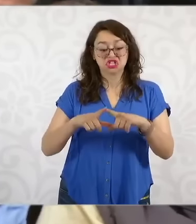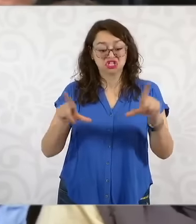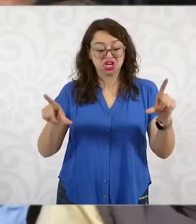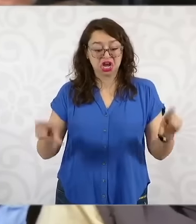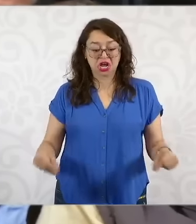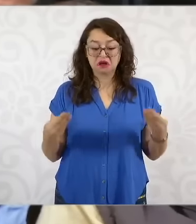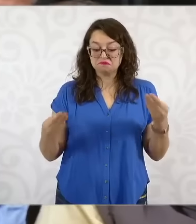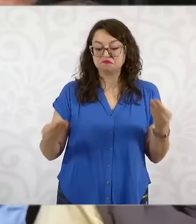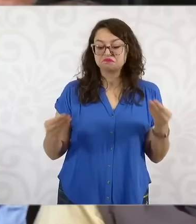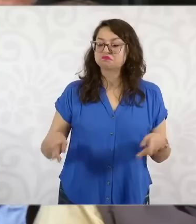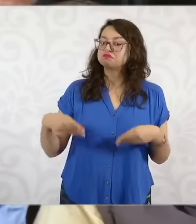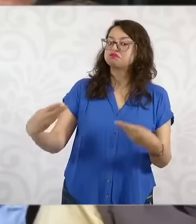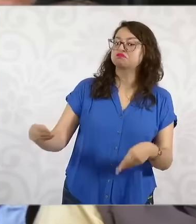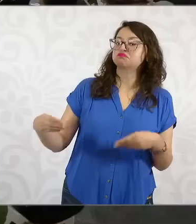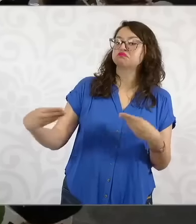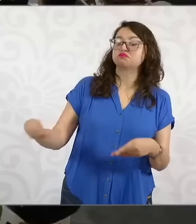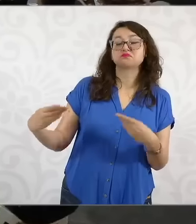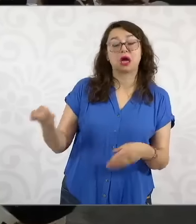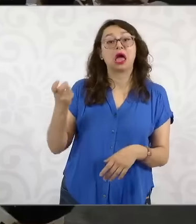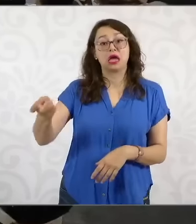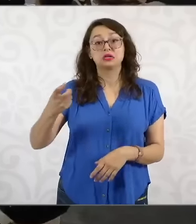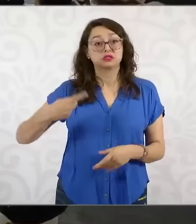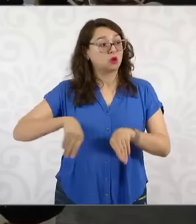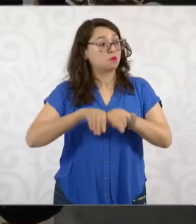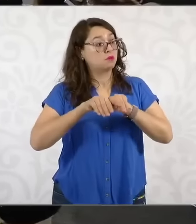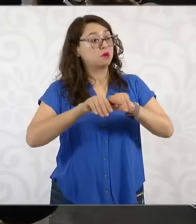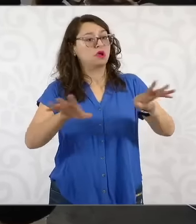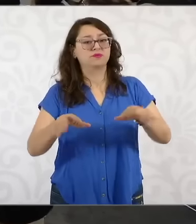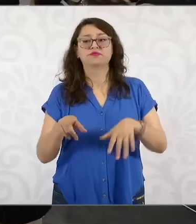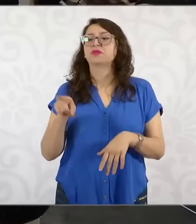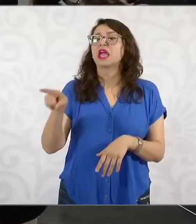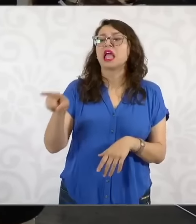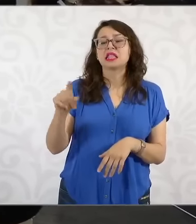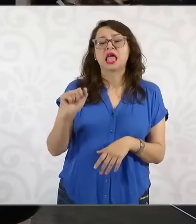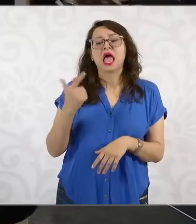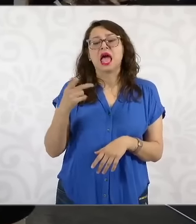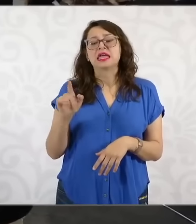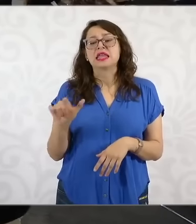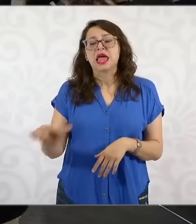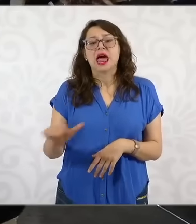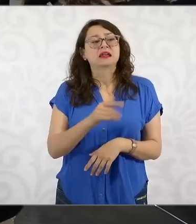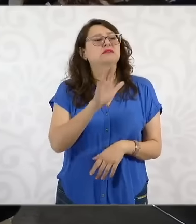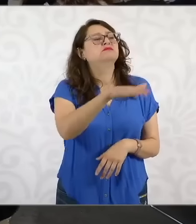eh que vienen a cuento porque esos apapachos, le decía el propio Aguilar Camin, Eso sí les gusta,